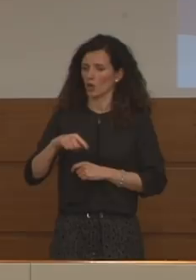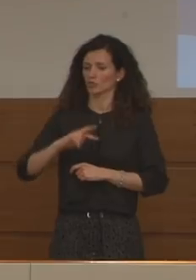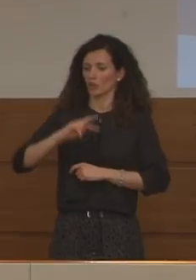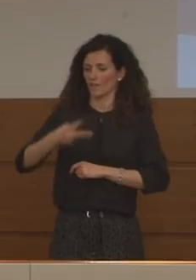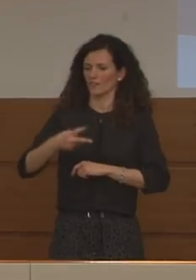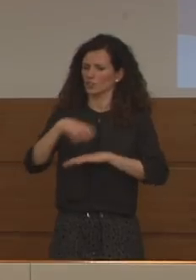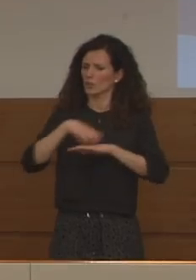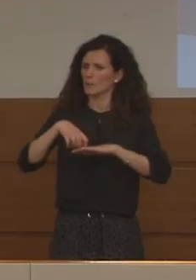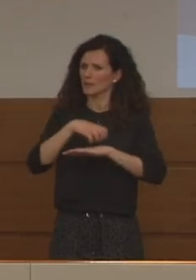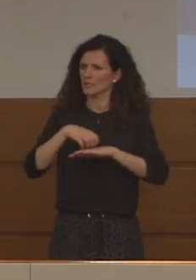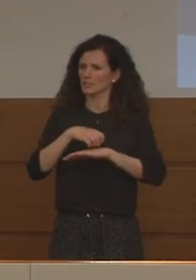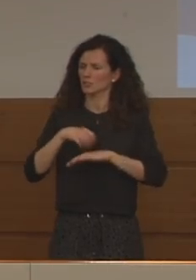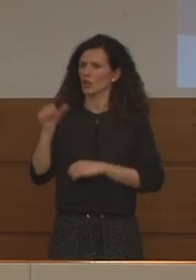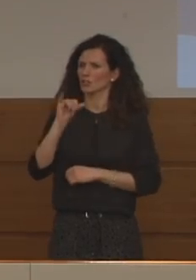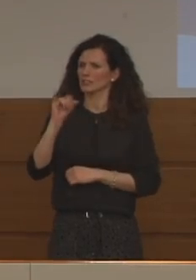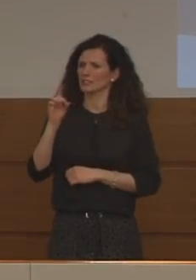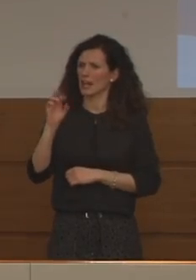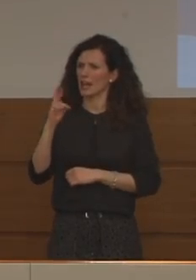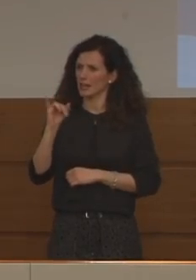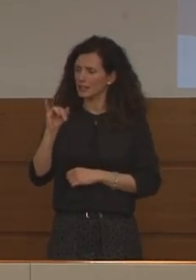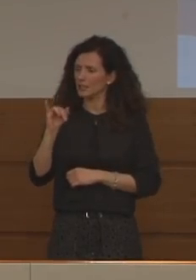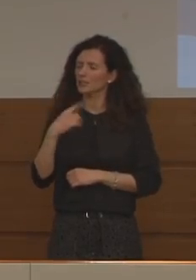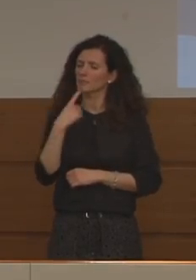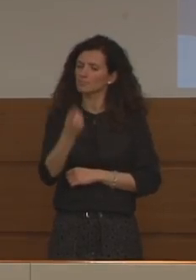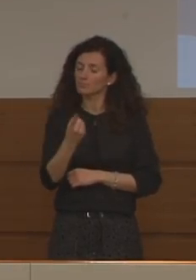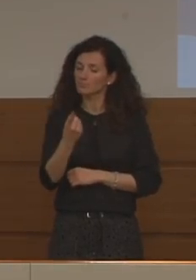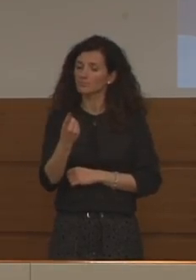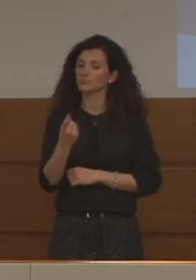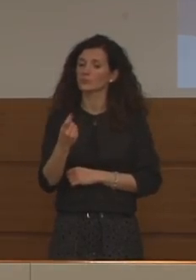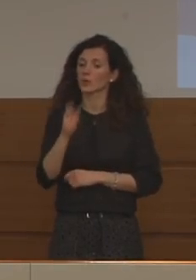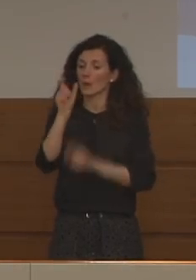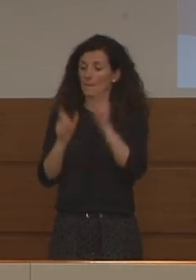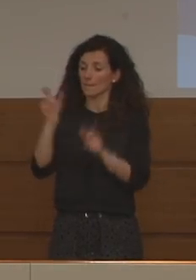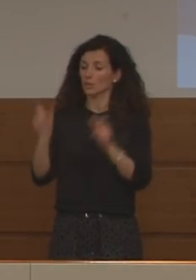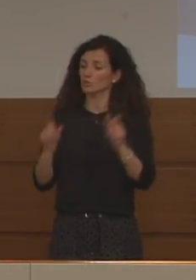sottolineato che le persone muoiono di coronavirus non solo in terapia